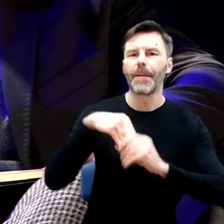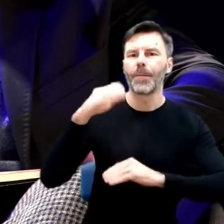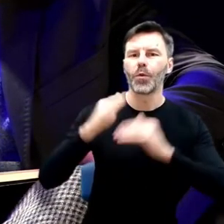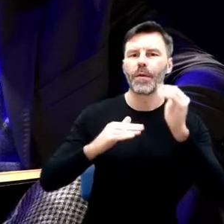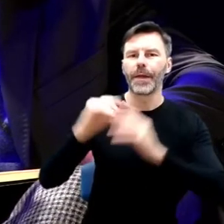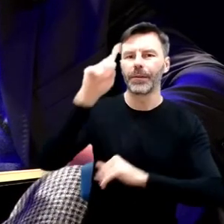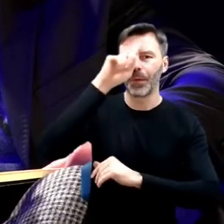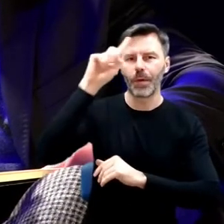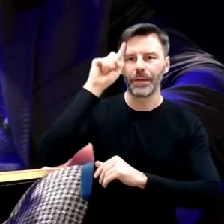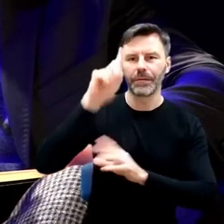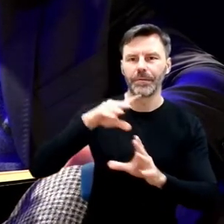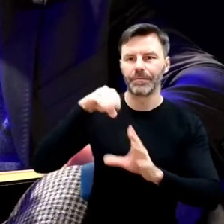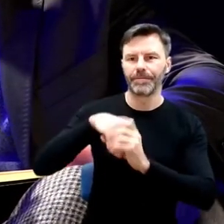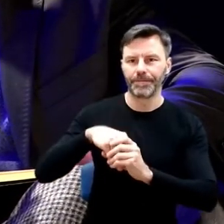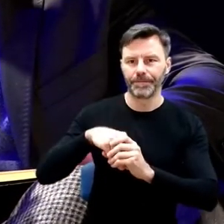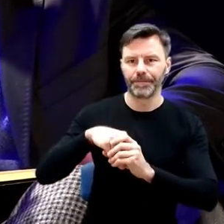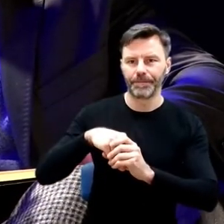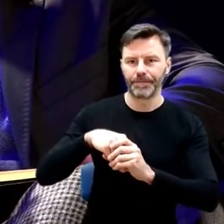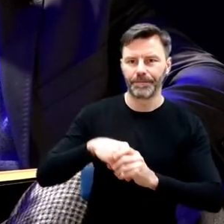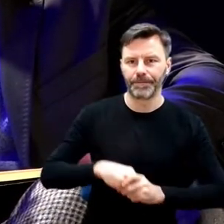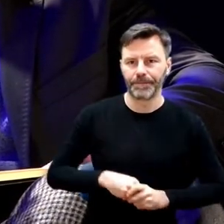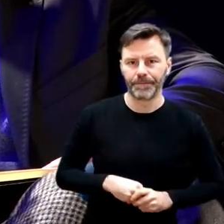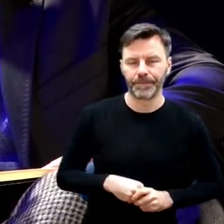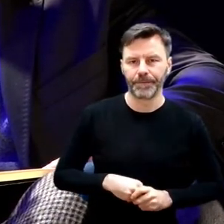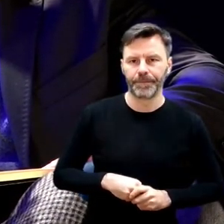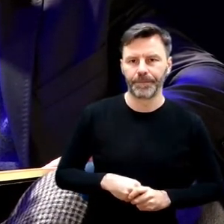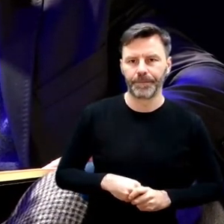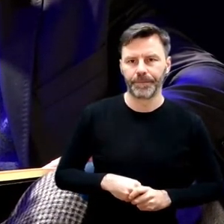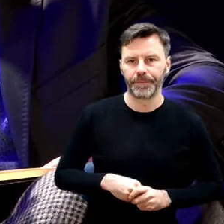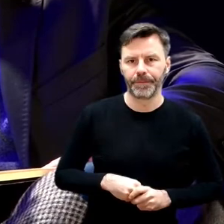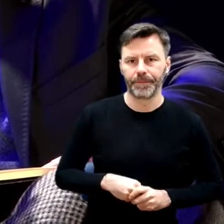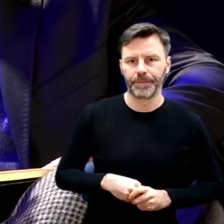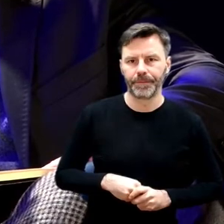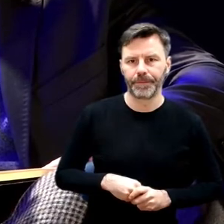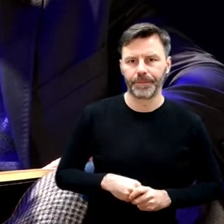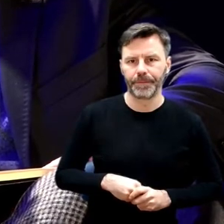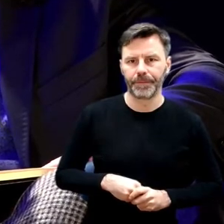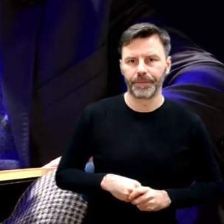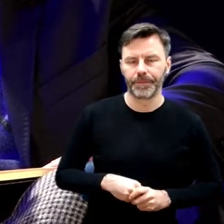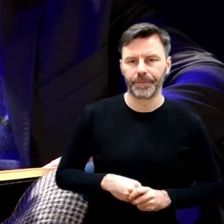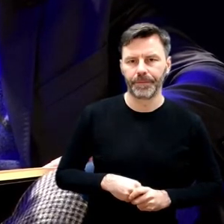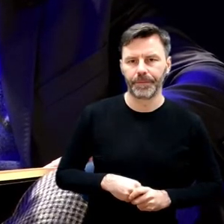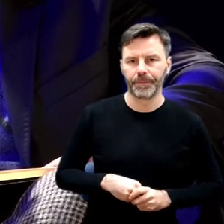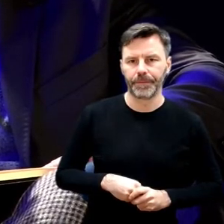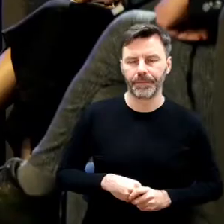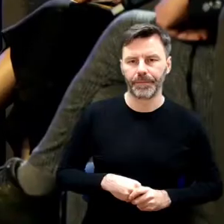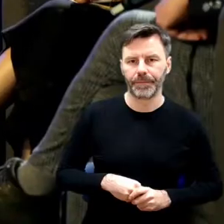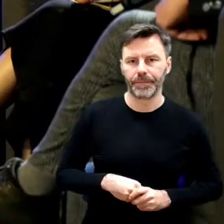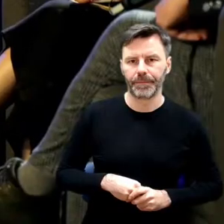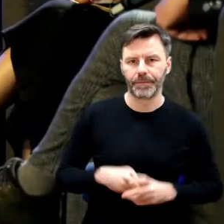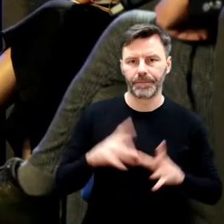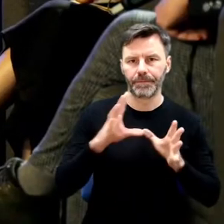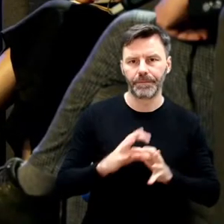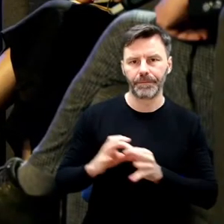Tutaj też oczywiście, trochę tak odnosząc się do wypowiedzi Pana prezesa Caruka,